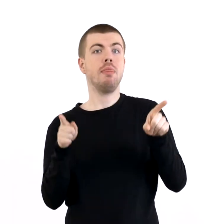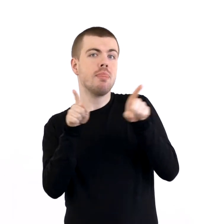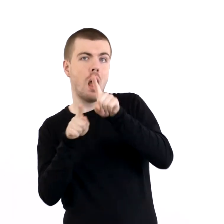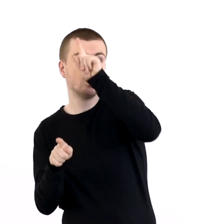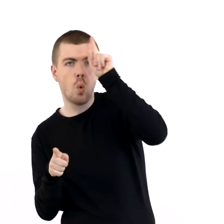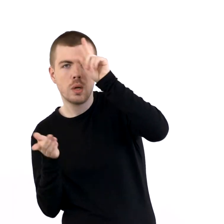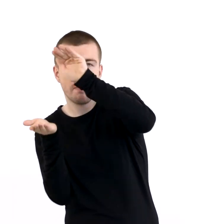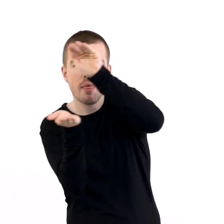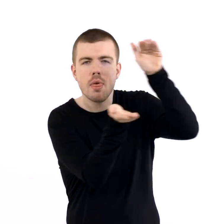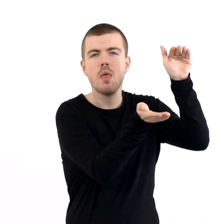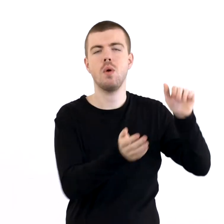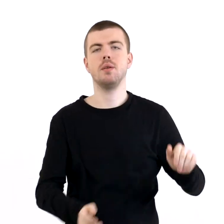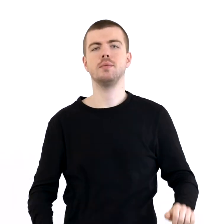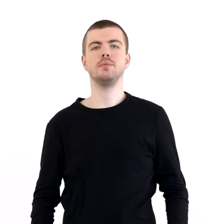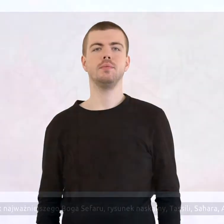ale również niewielkich rozmiarów postacie ludzkie.